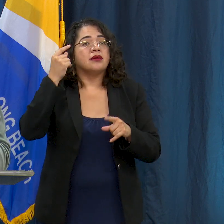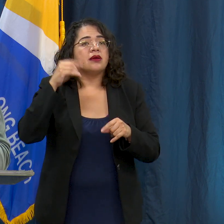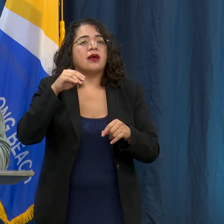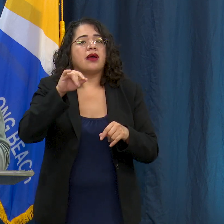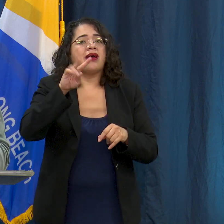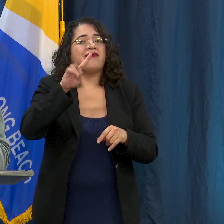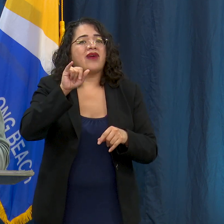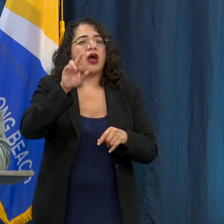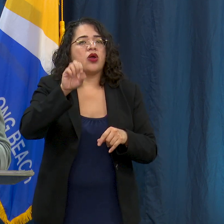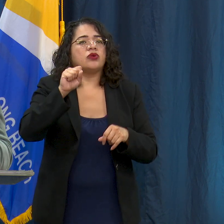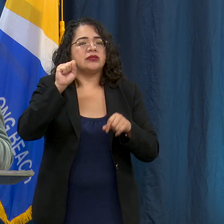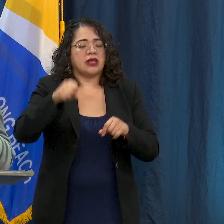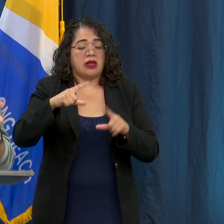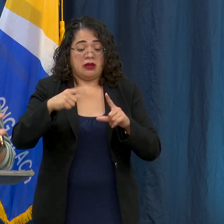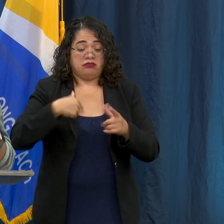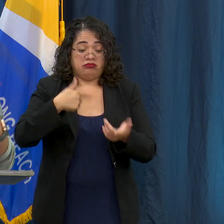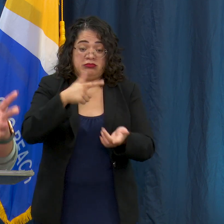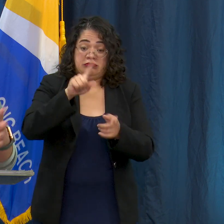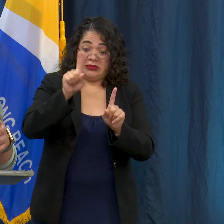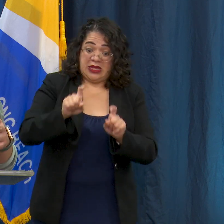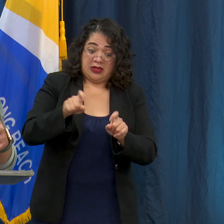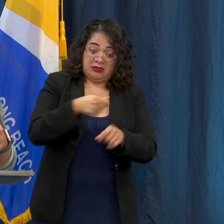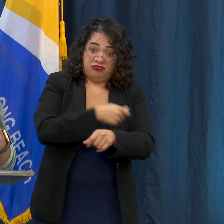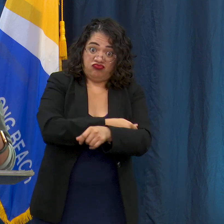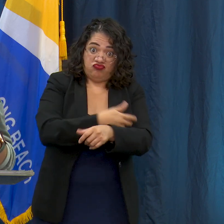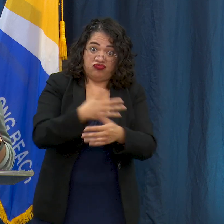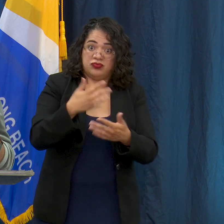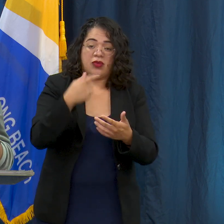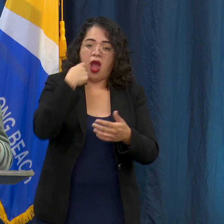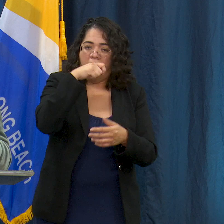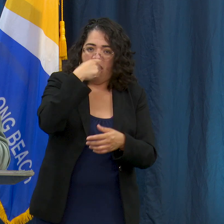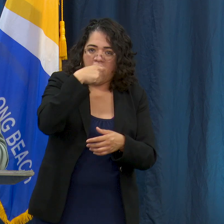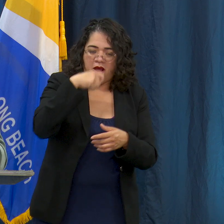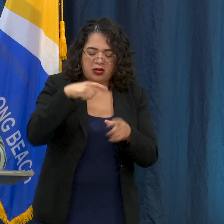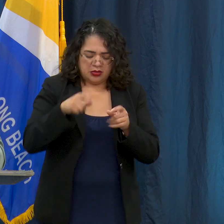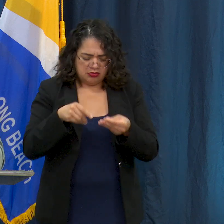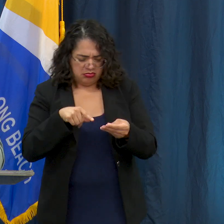Rue's si a positivo en el próximo dia Odo's su podría estar expressed o el día